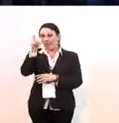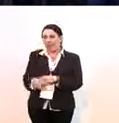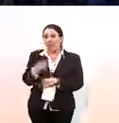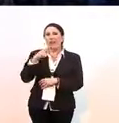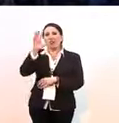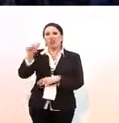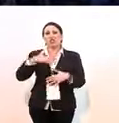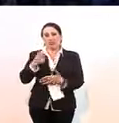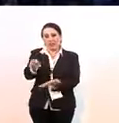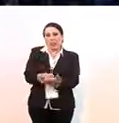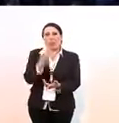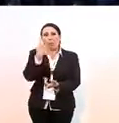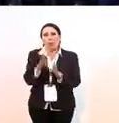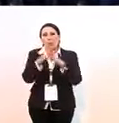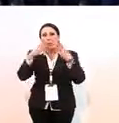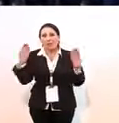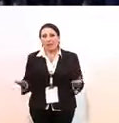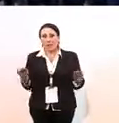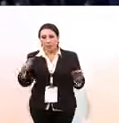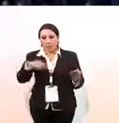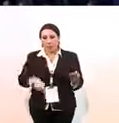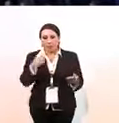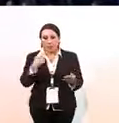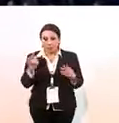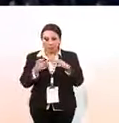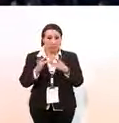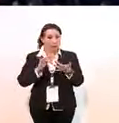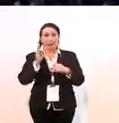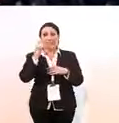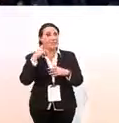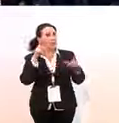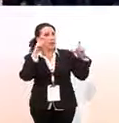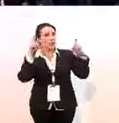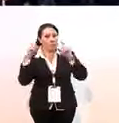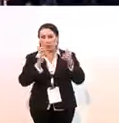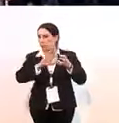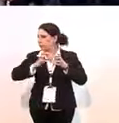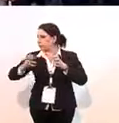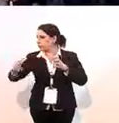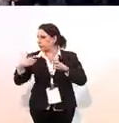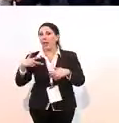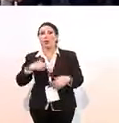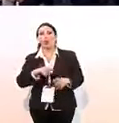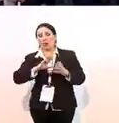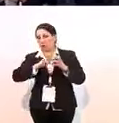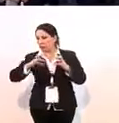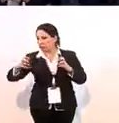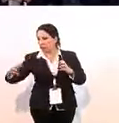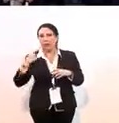libro nel tempo in cui siamo fissi su instagram a controllare il telefonino e basta è un’operazione